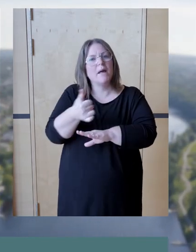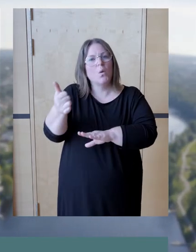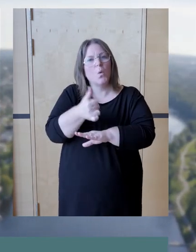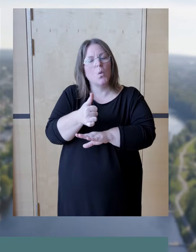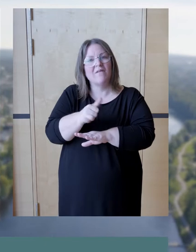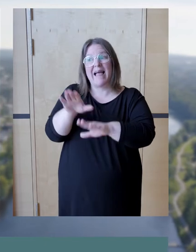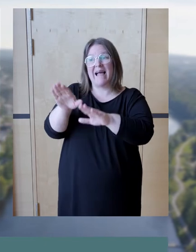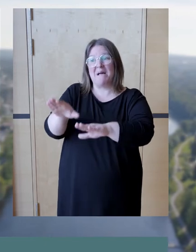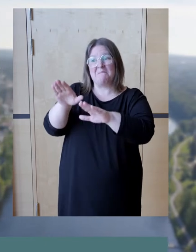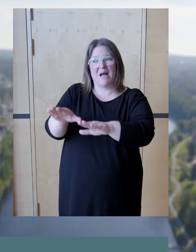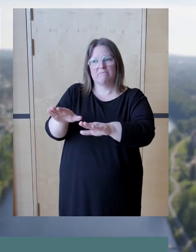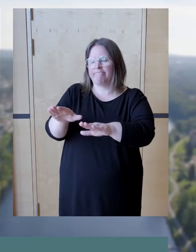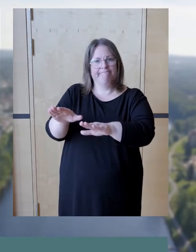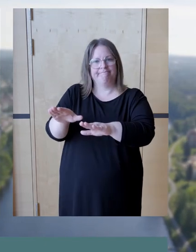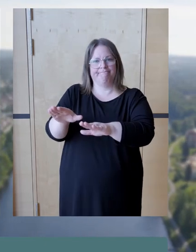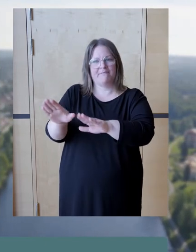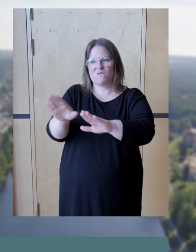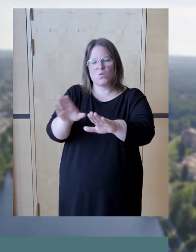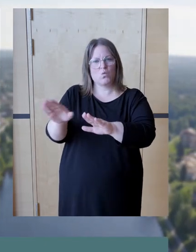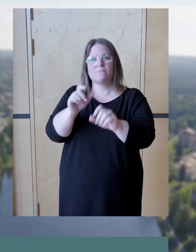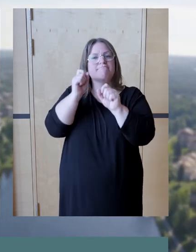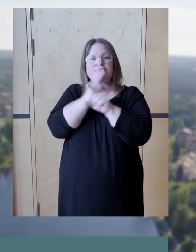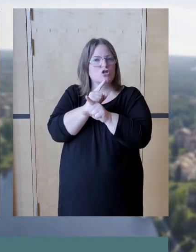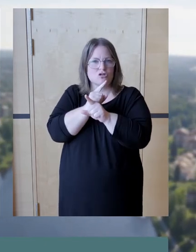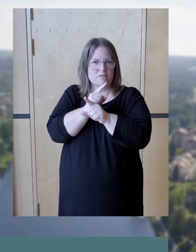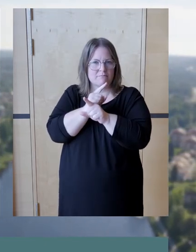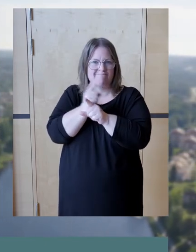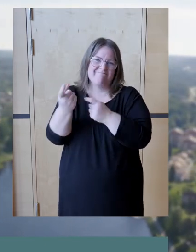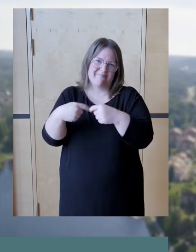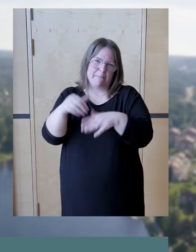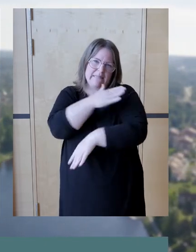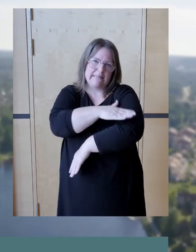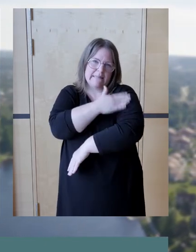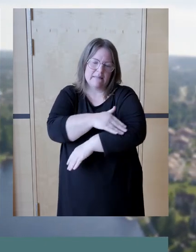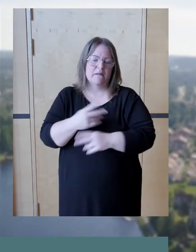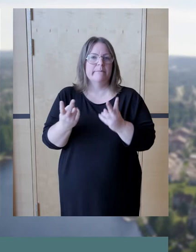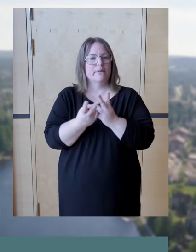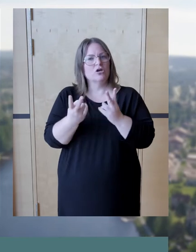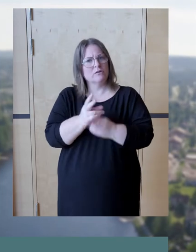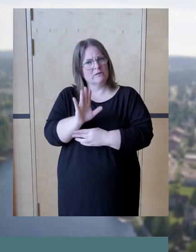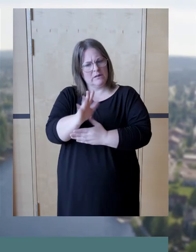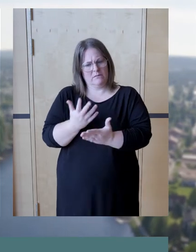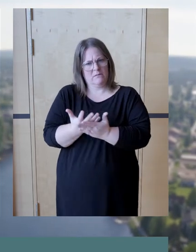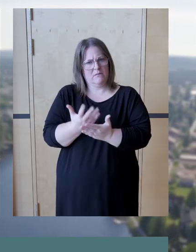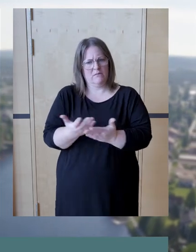Hemma igen i med hjälp av hemtjänst Starta jag om intet som de framförde då håller inte riktigt